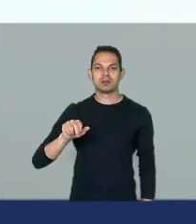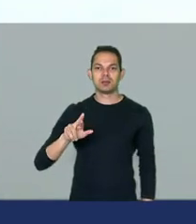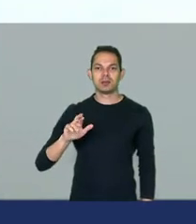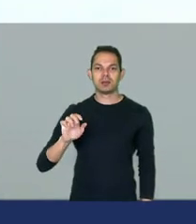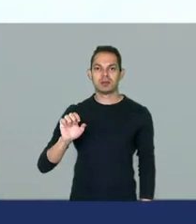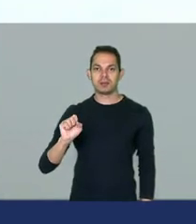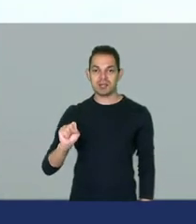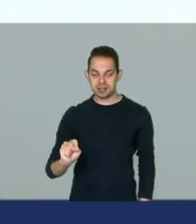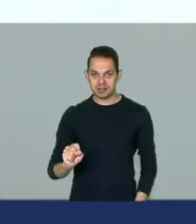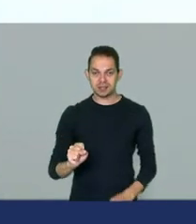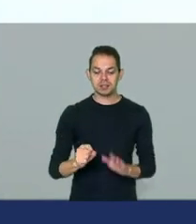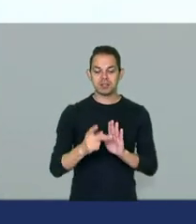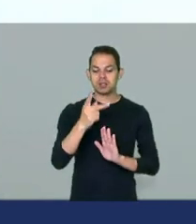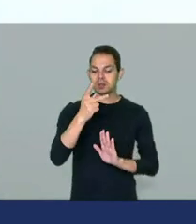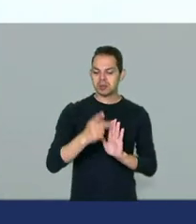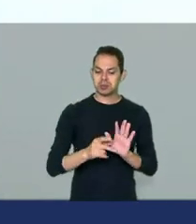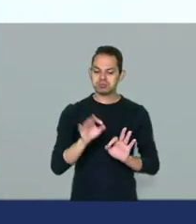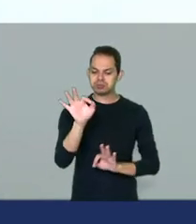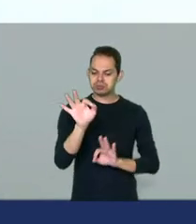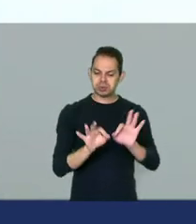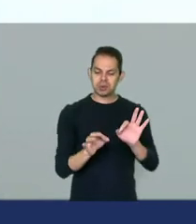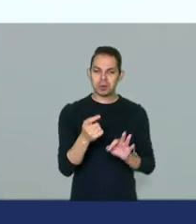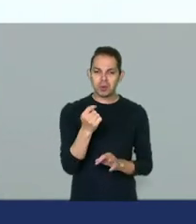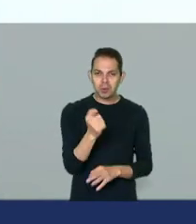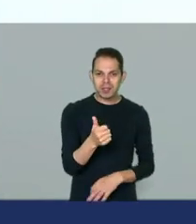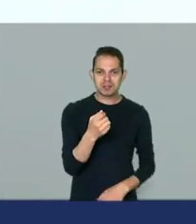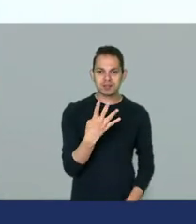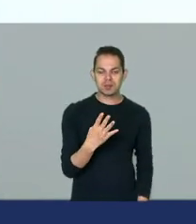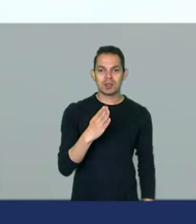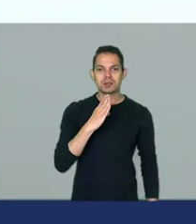DEPUTADO GUIMARÃES, ESTÁ MUITO BEM ESTRUTURADO, DESTINA QUASE 4 BILHÕES DE REAIS PARA